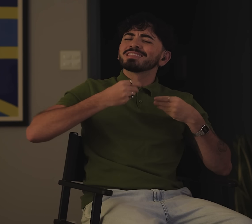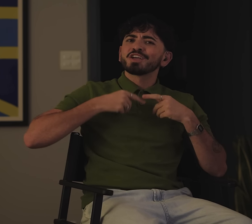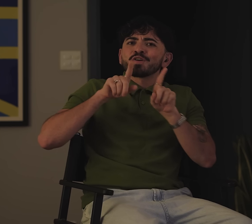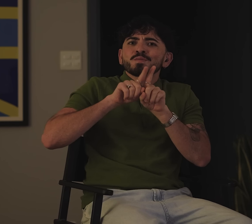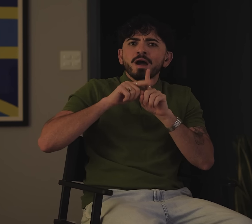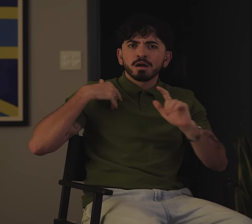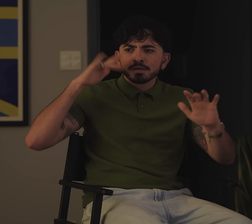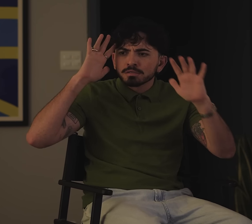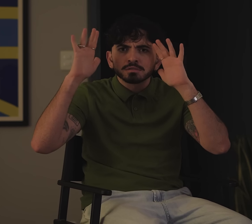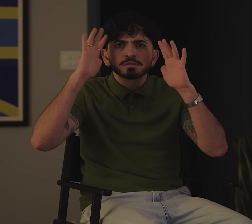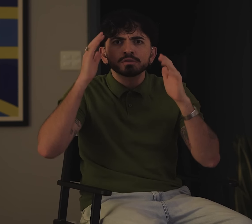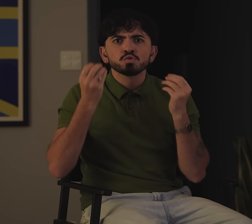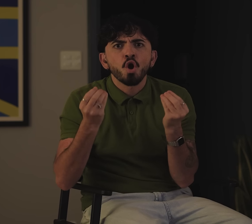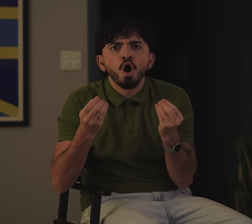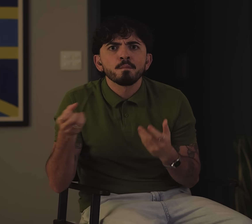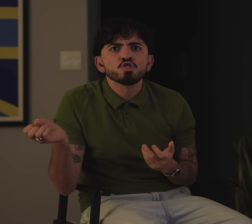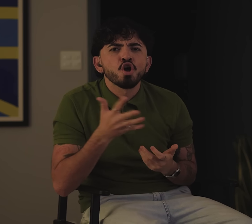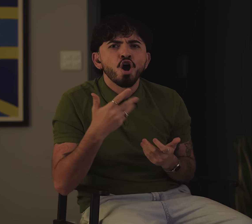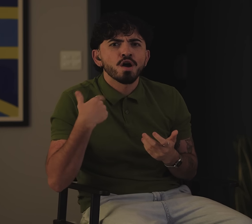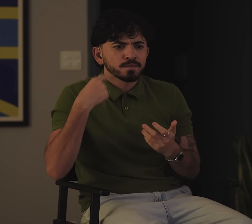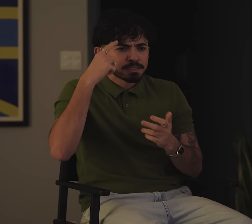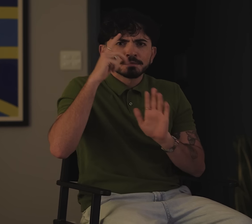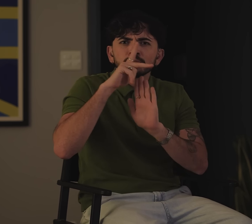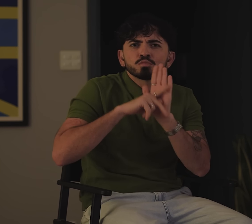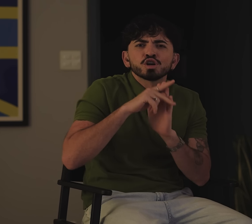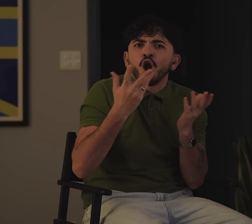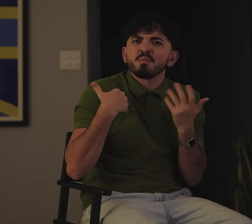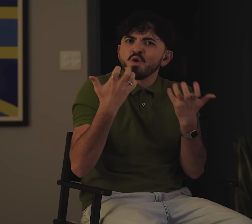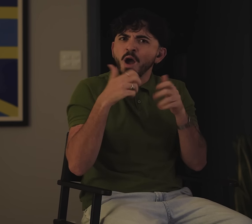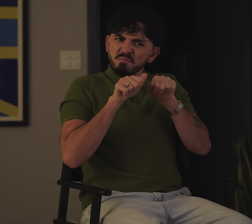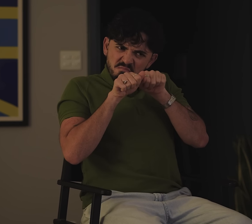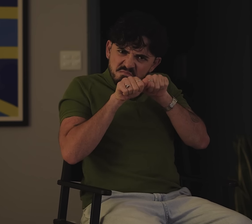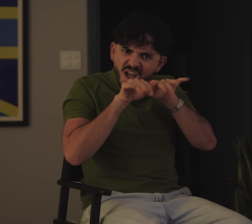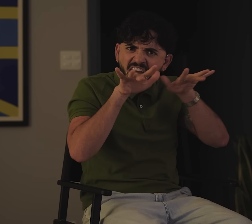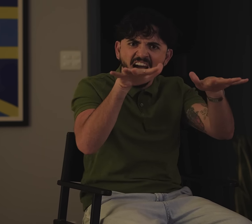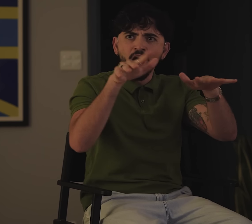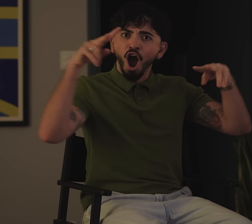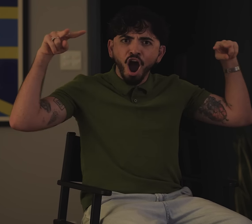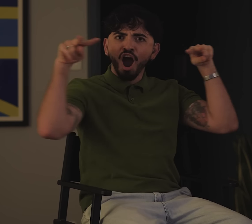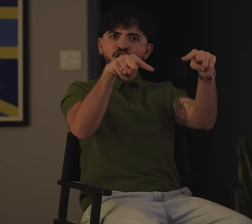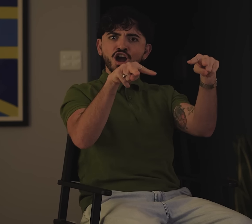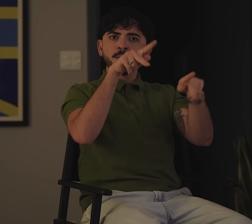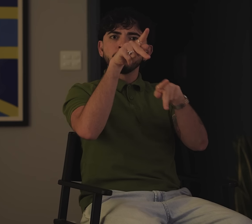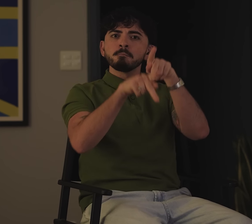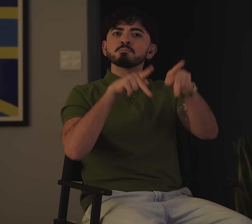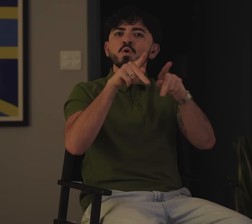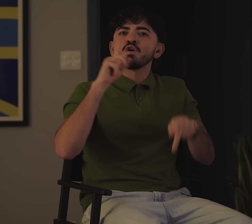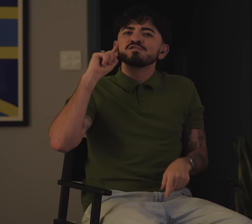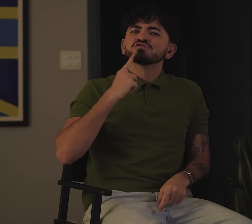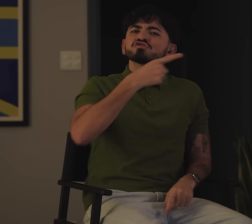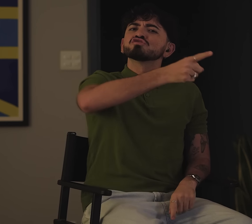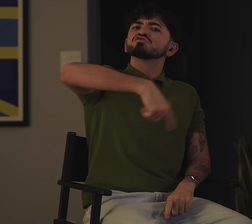no que eu poderia criar, comunicar e fazer pelo povo surdo.